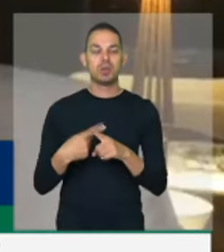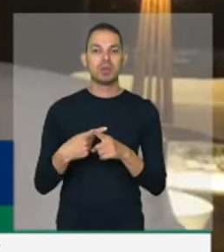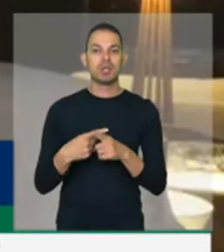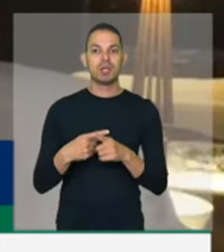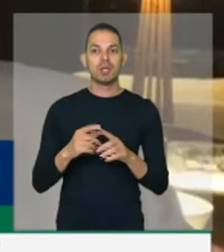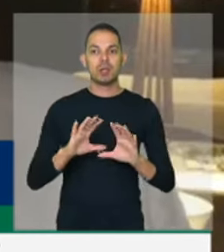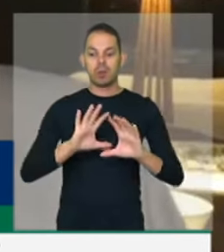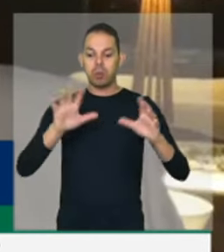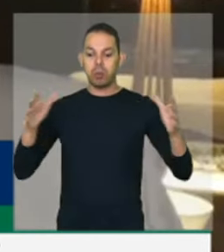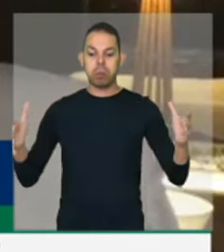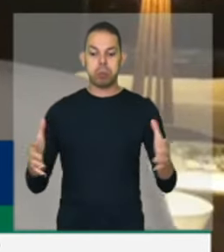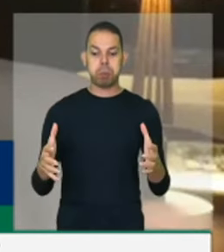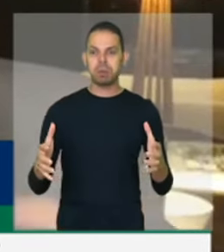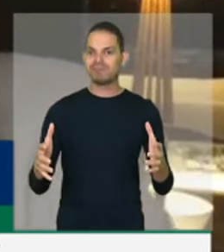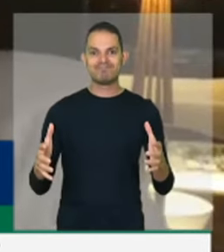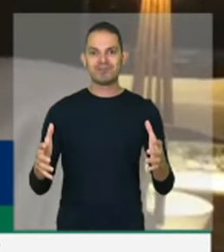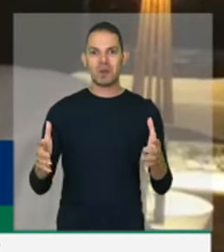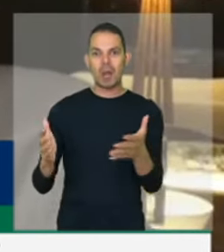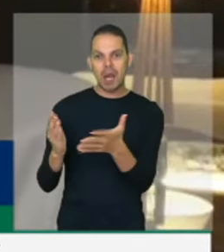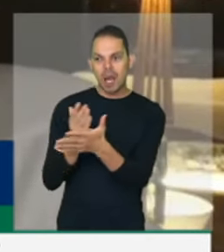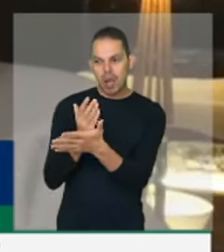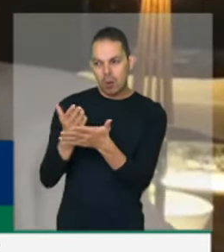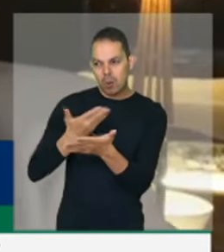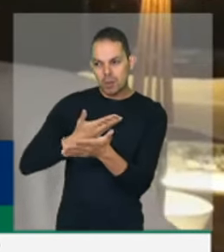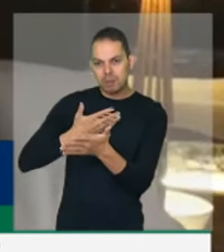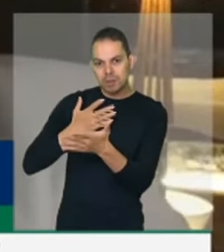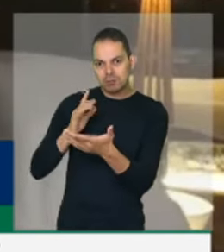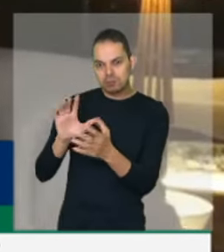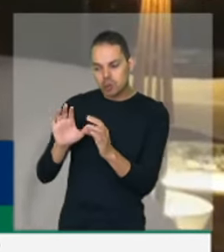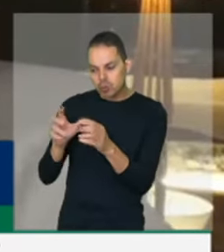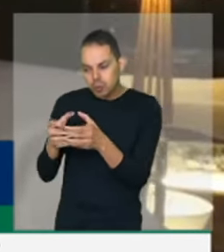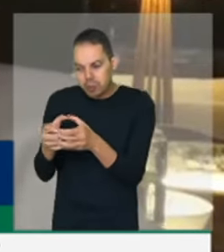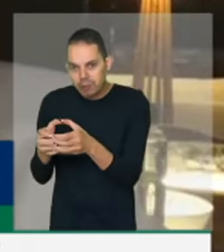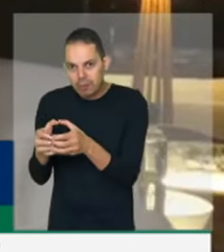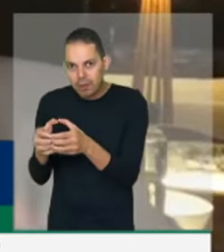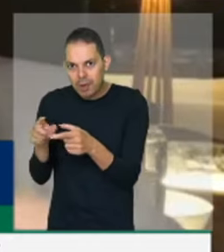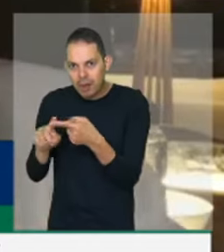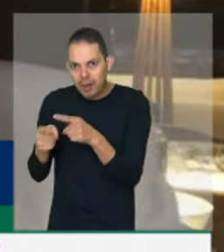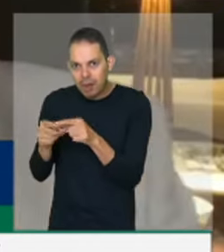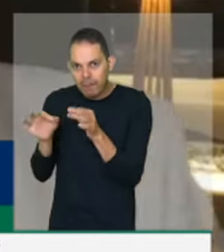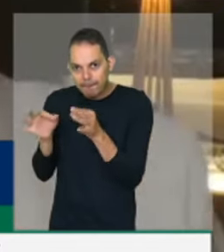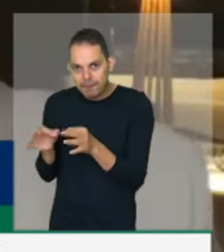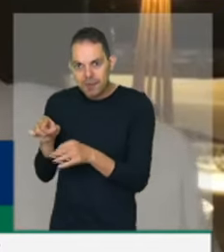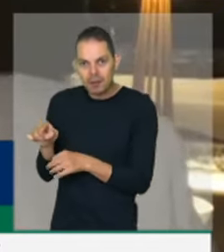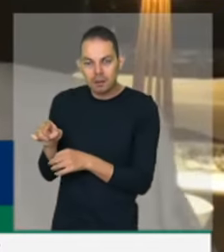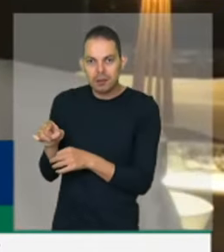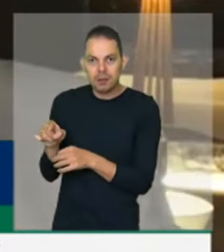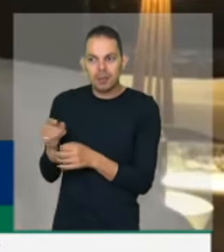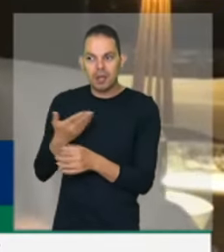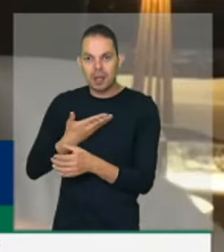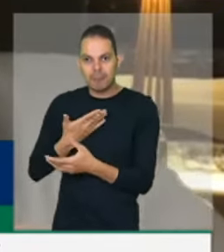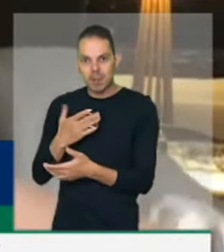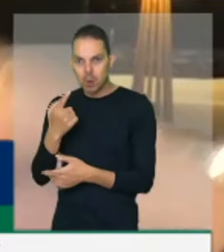OS QUE LHE APROVAM E NÃO... NÃO UMA CONCERTAÇÃO QUE JUNTE OPOSIÇÃO, GOVERNO QUEM É CONTRA, QUEM É A MAORF